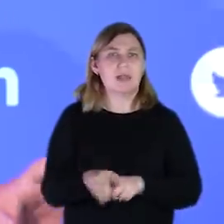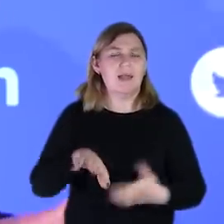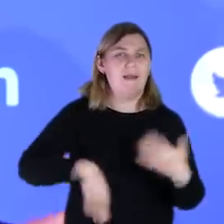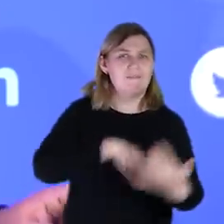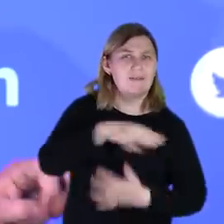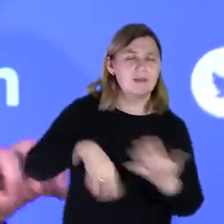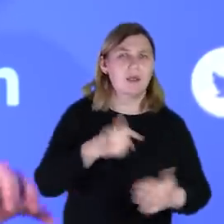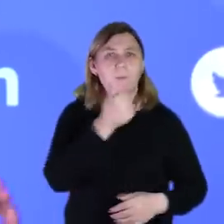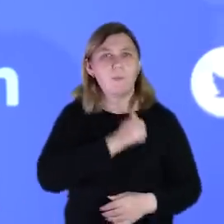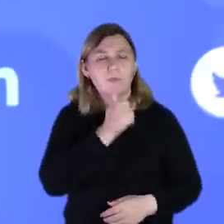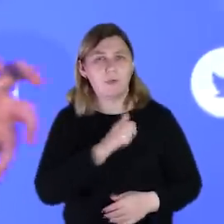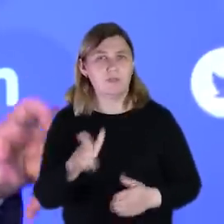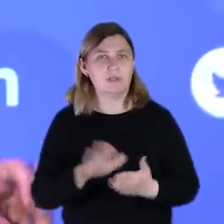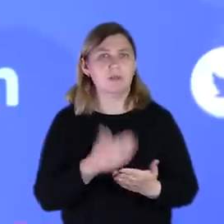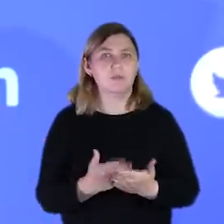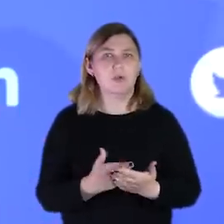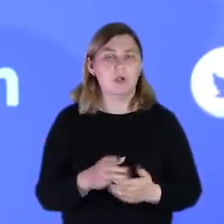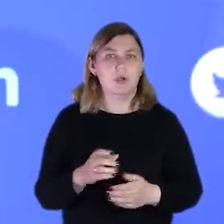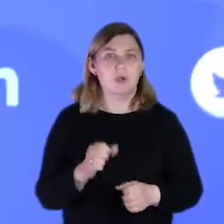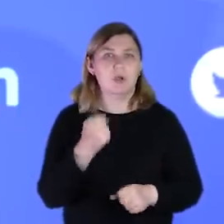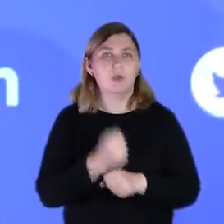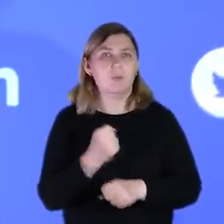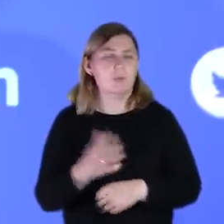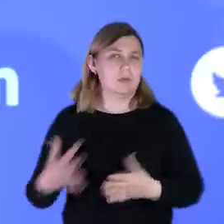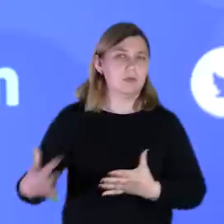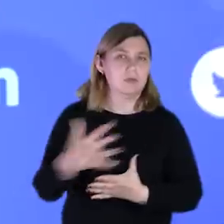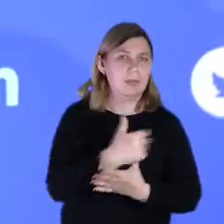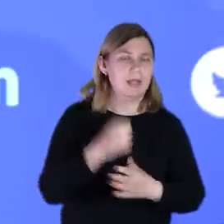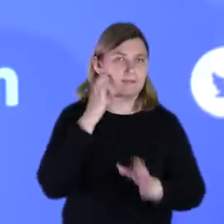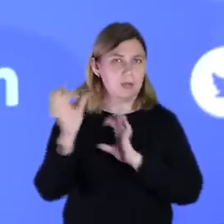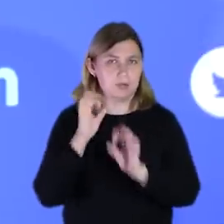ogniska, gdzie próbowano właśnie tą robotę zbierania informacji gromadzić.